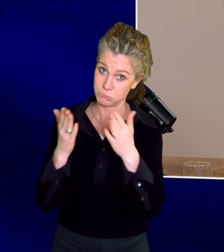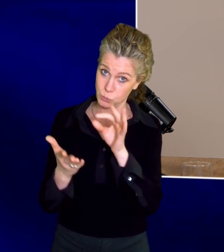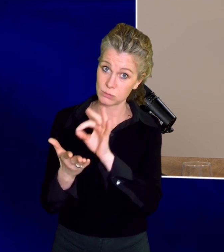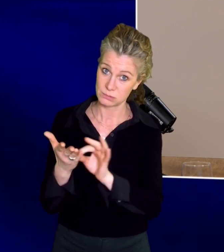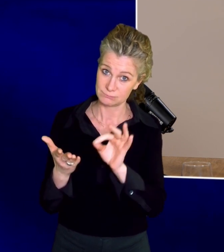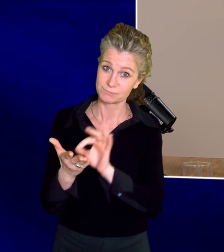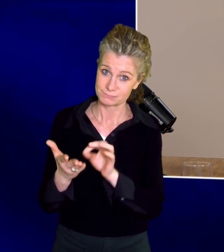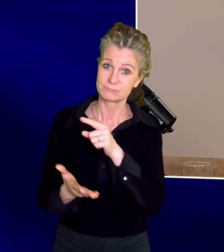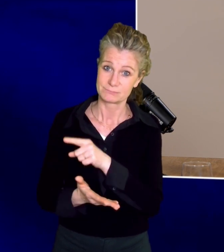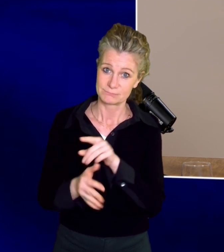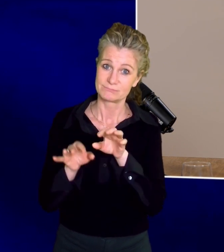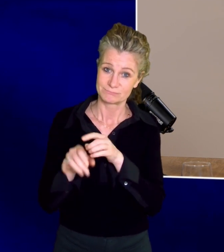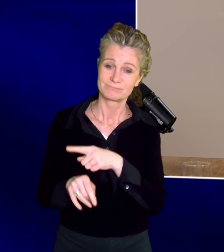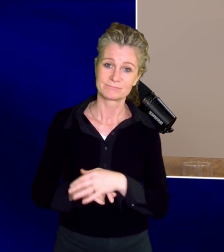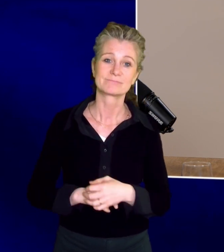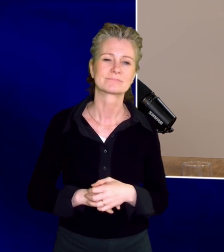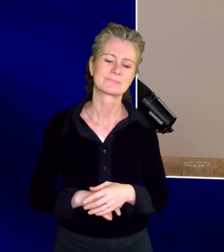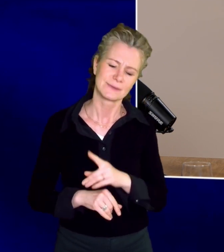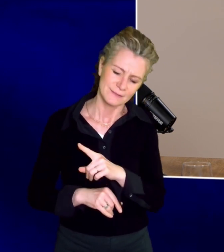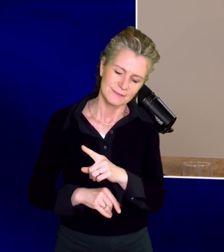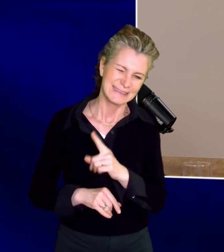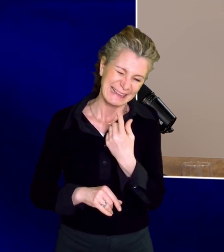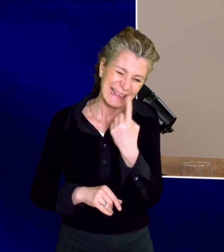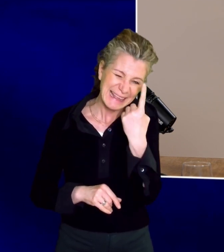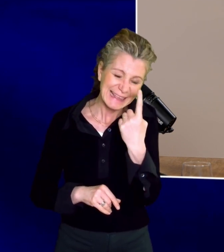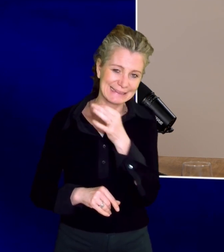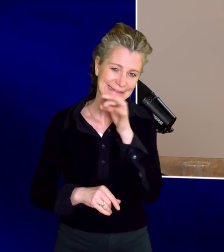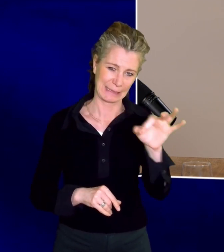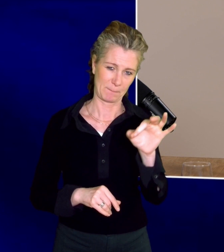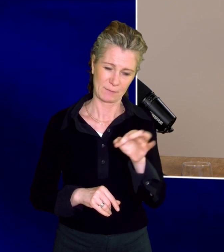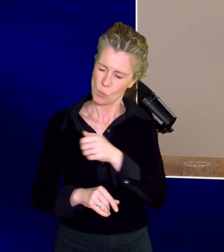Kun je één tip geven, die in al je boeken doorklinkt...